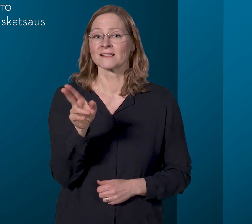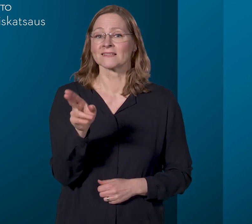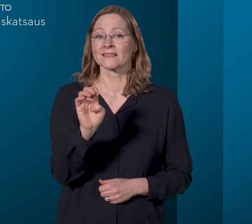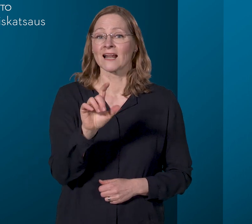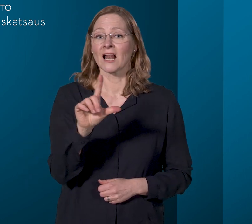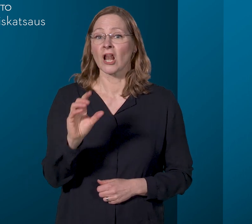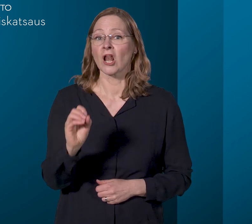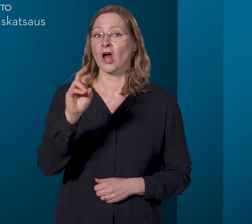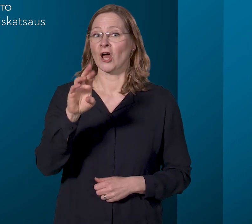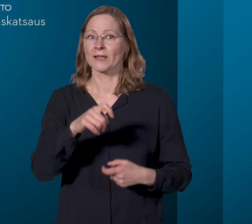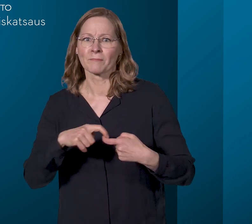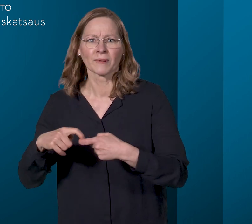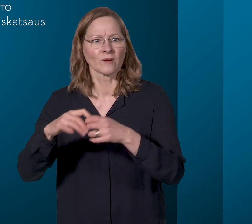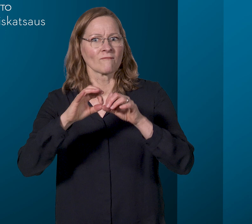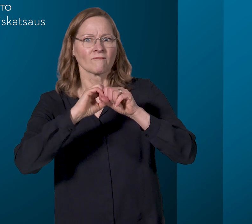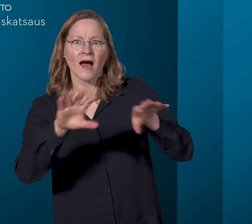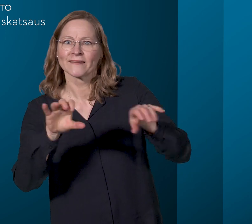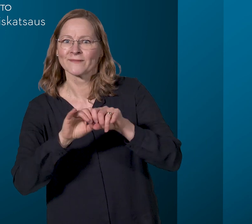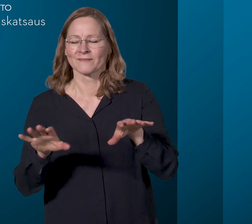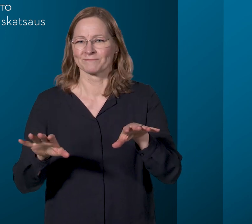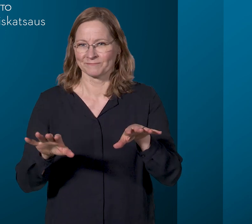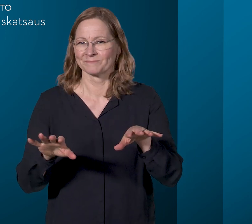vaikuttaneesta Hellören perheestä.